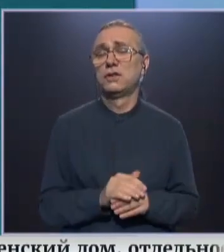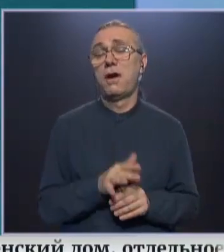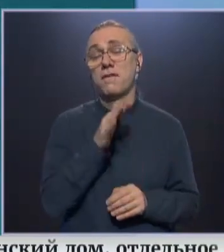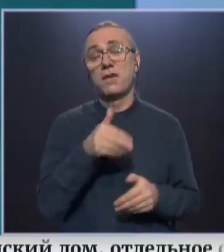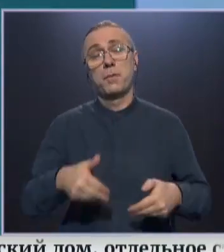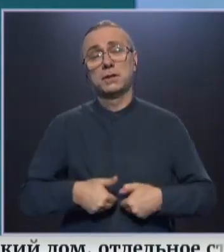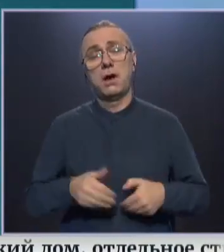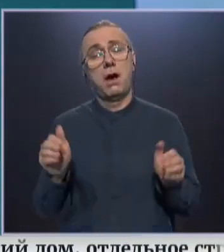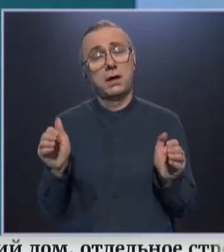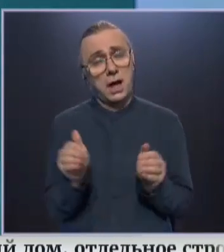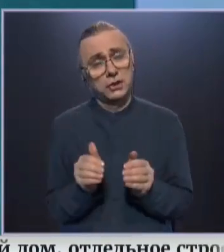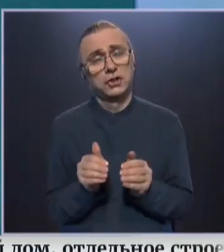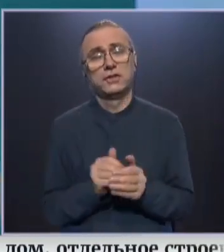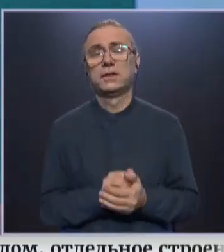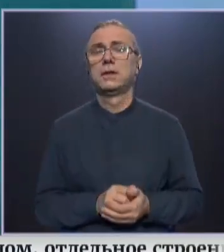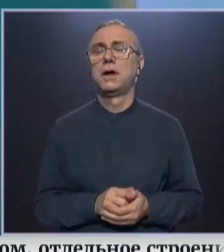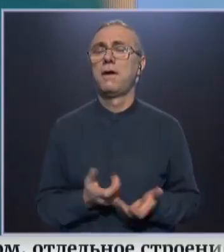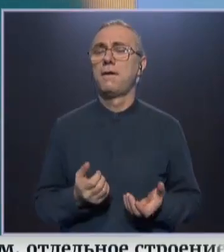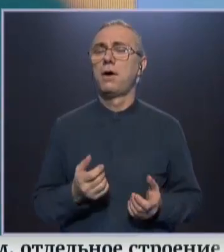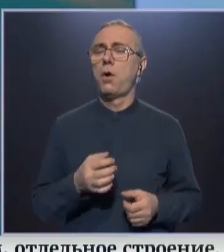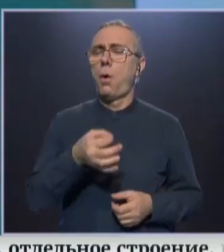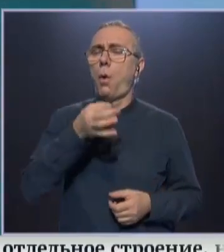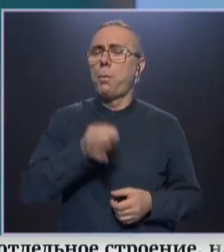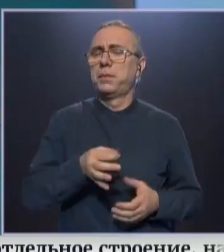опыт постнического воздержания в спиртном Ну до минимального